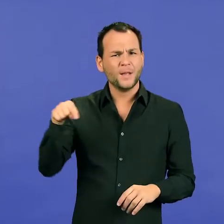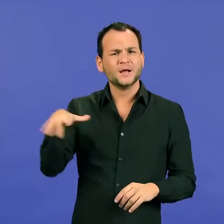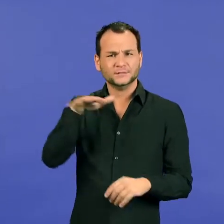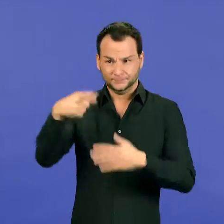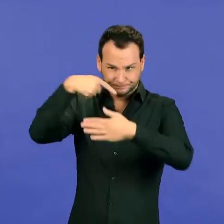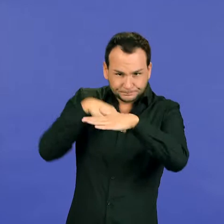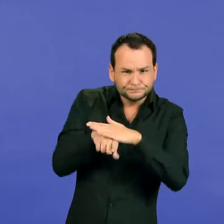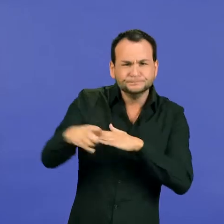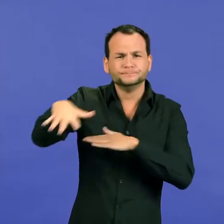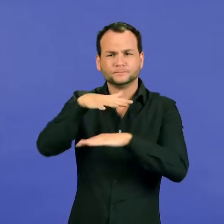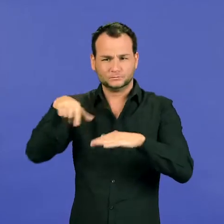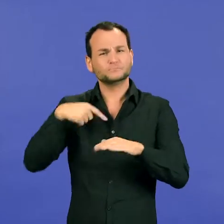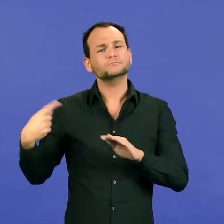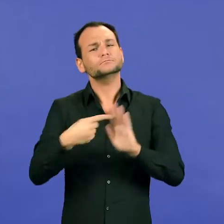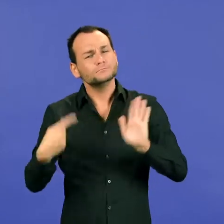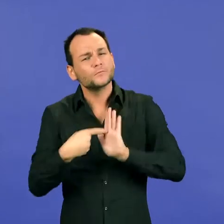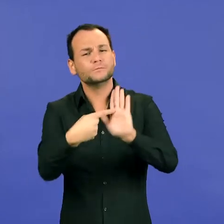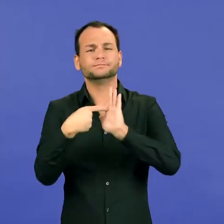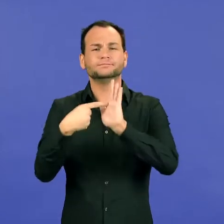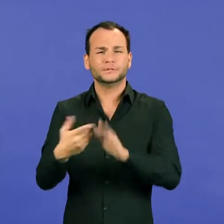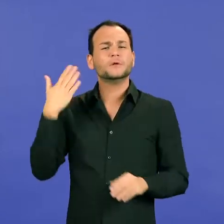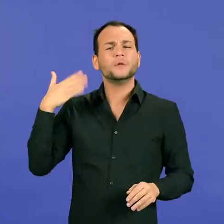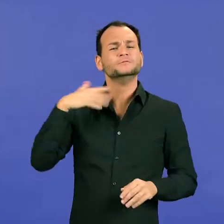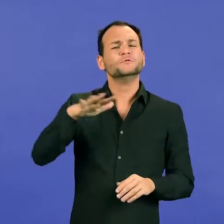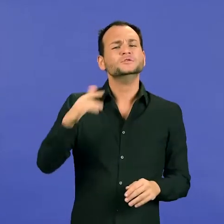In Kommern zeigen wir Ihnen,